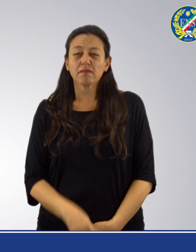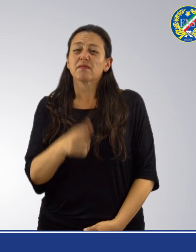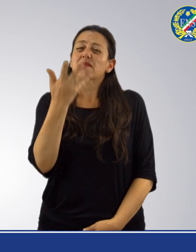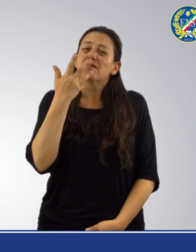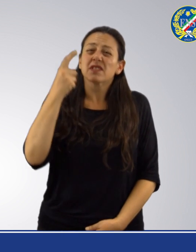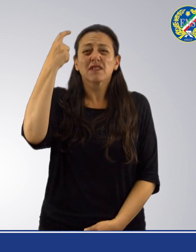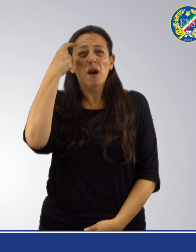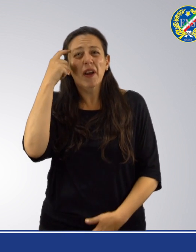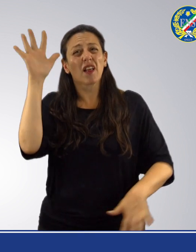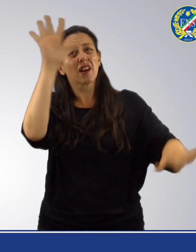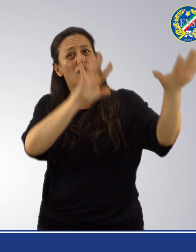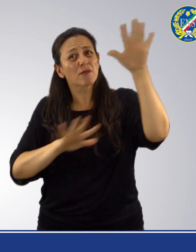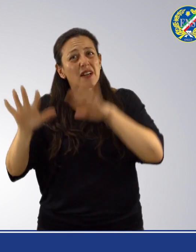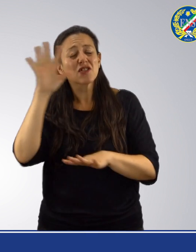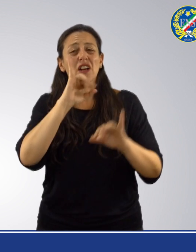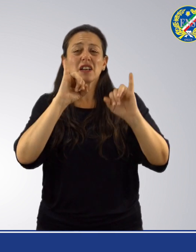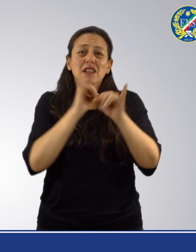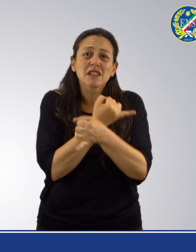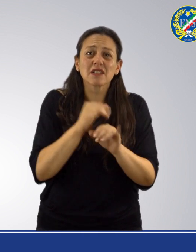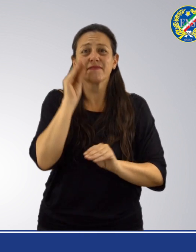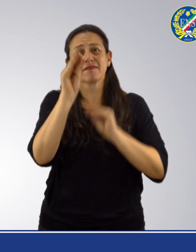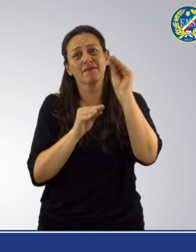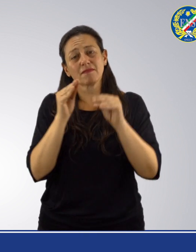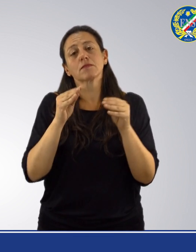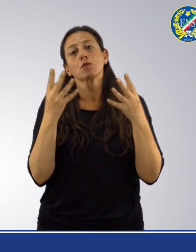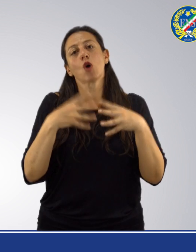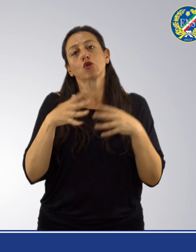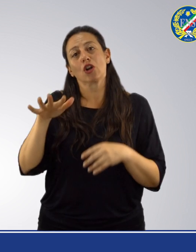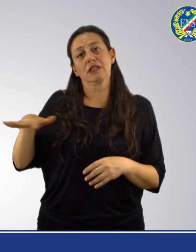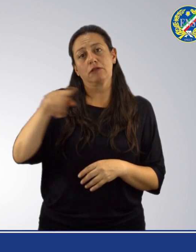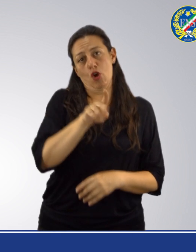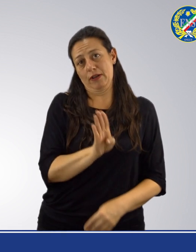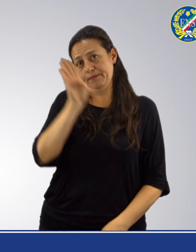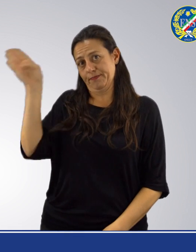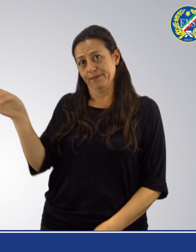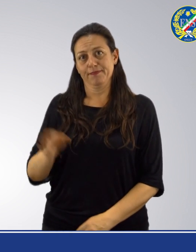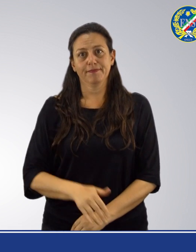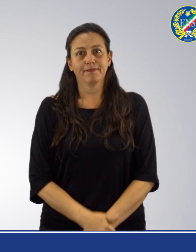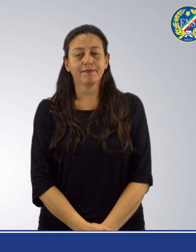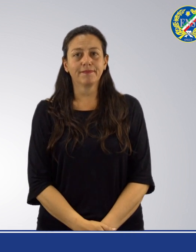Per informazioni e dettagli i occorre rivolgersi agli Uffici della Motorizzazione Civile.